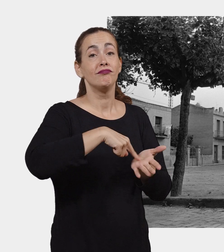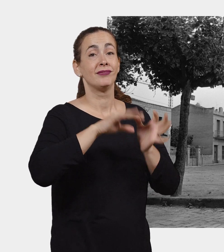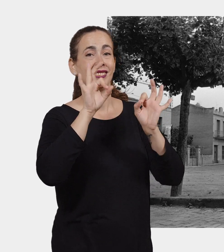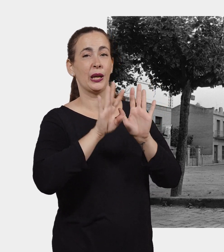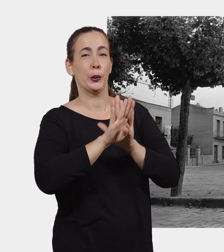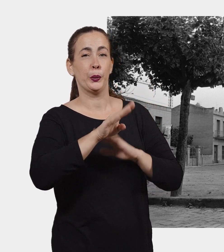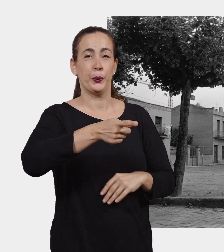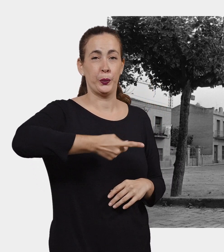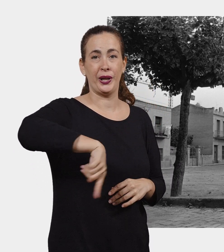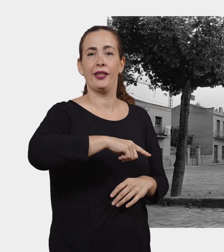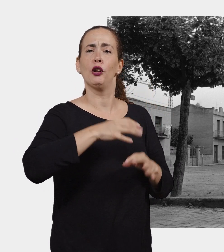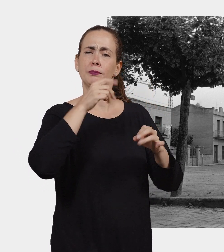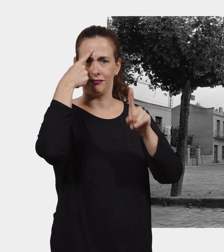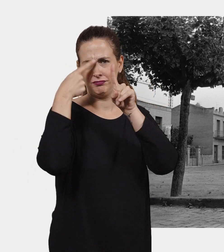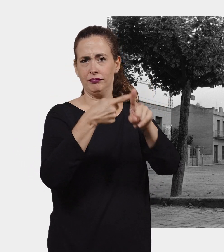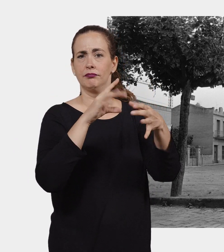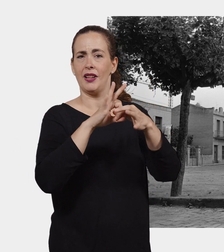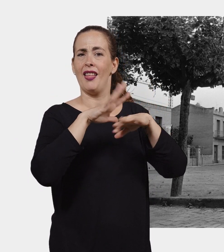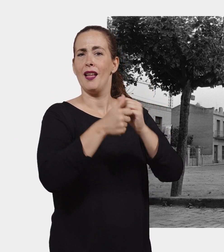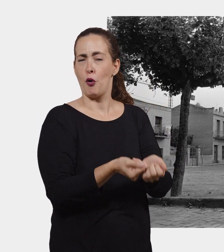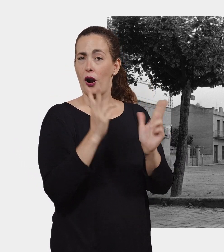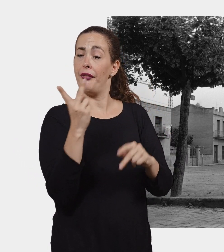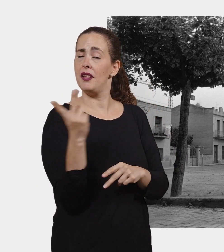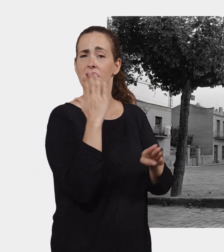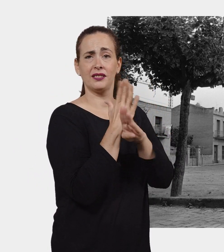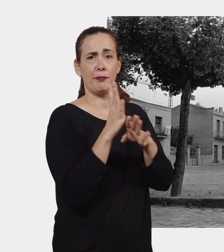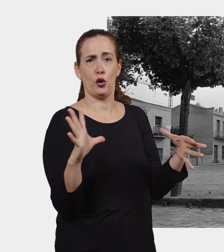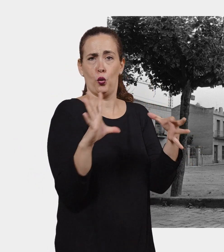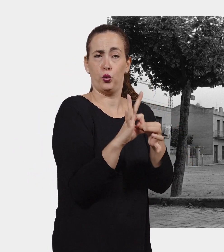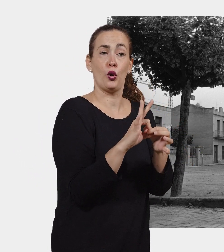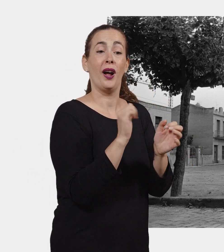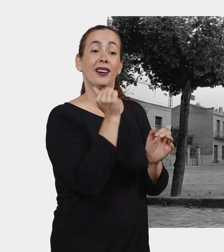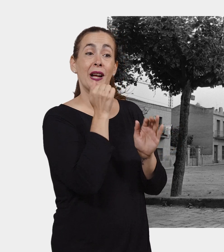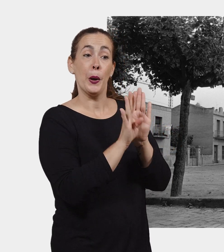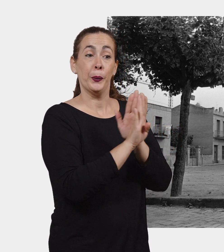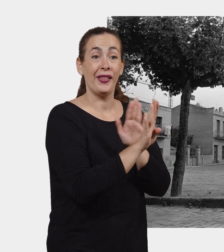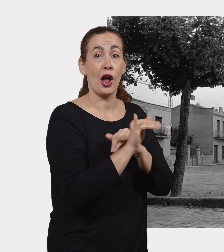Les reivindicacions veïnals són indestriables de les democràtiques,